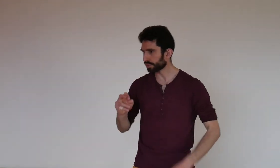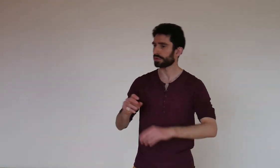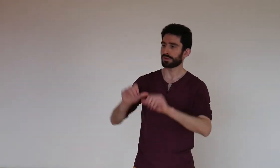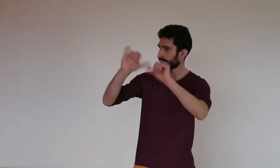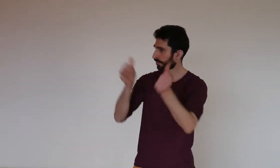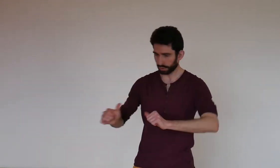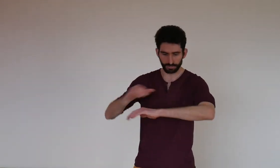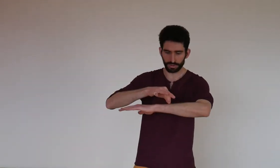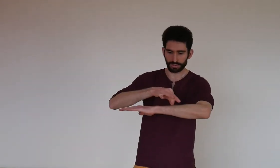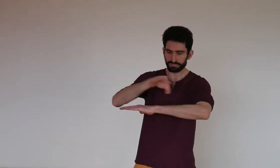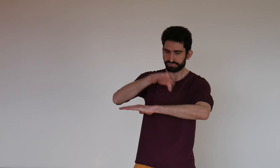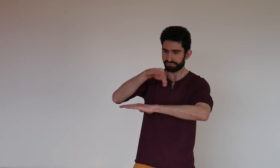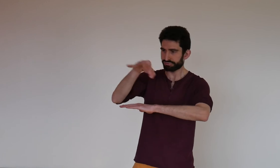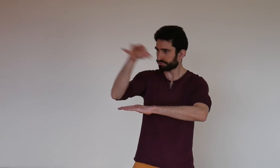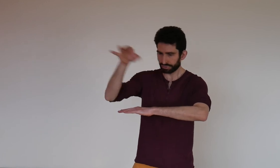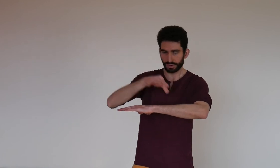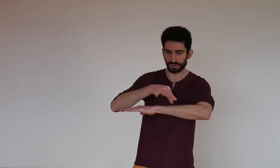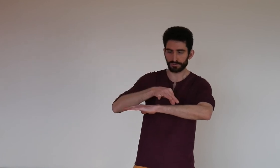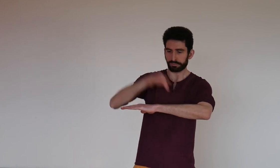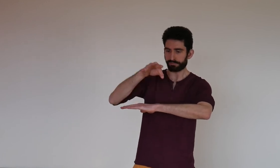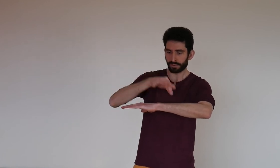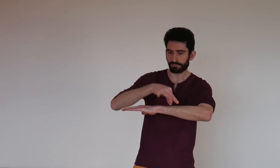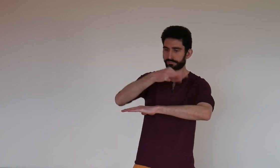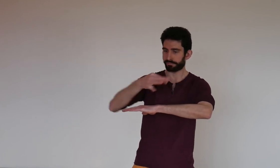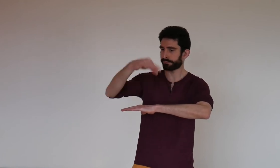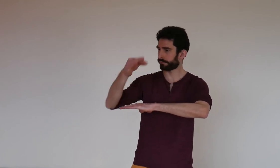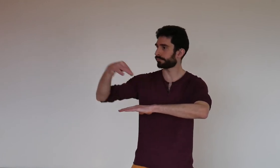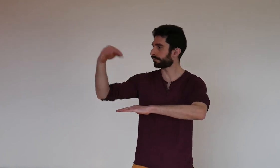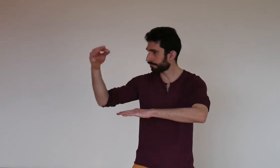de forme (bouclé, raide, ondulé),